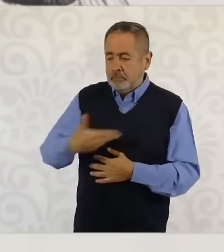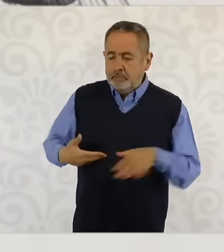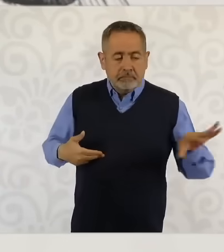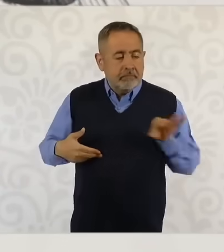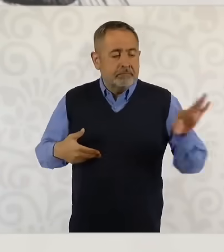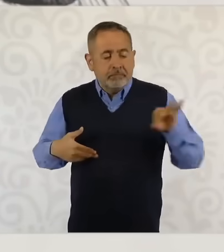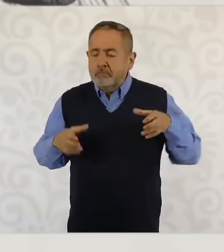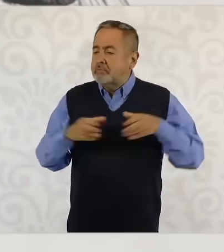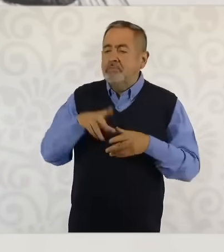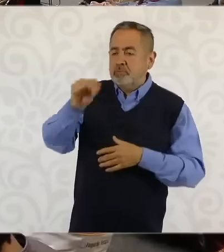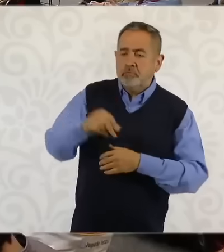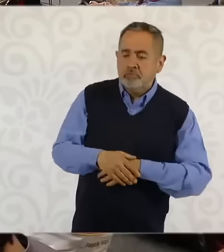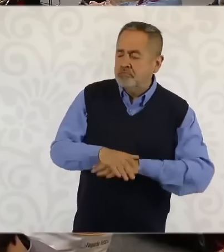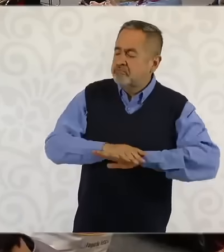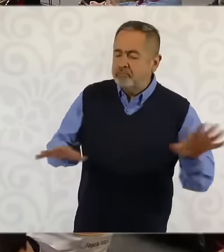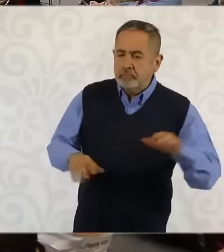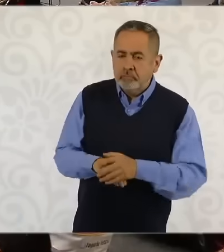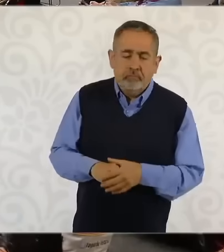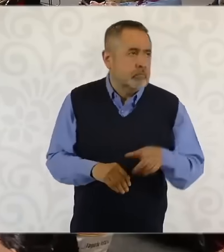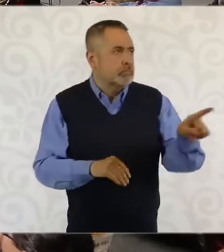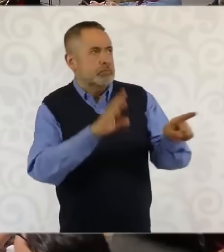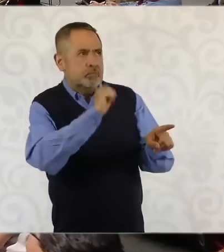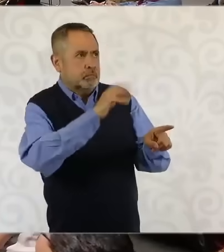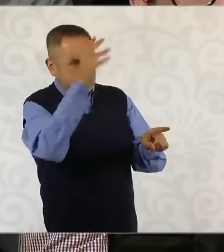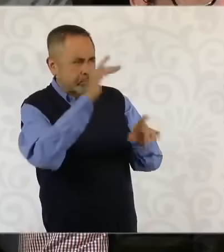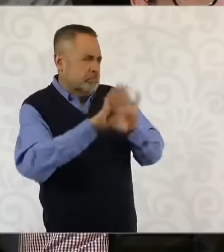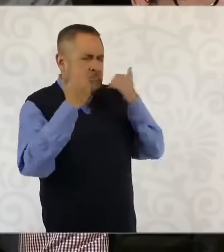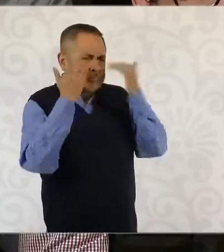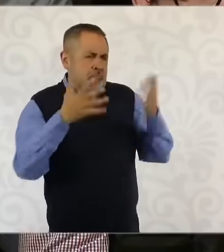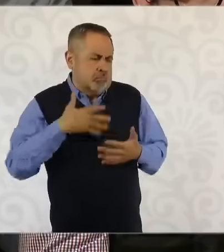se trata de estar de acuerdo el pueblo imagínese que tantas cosas no quisiera yo que tantas cosas